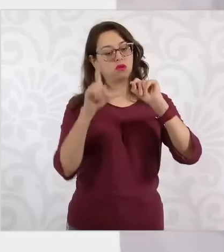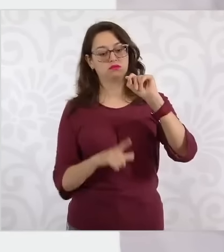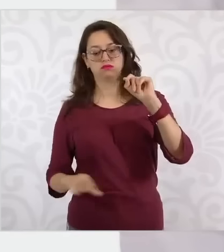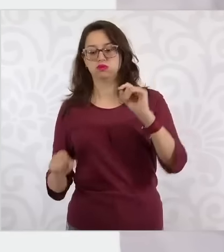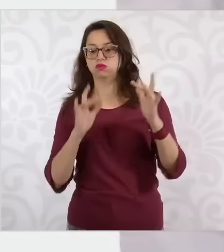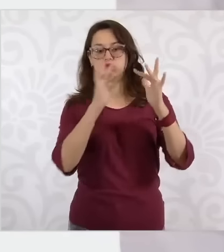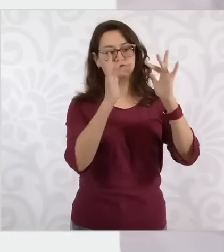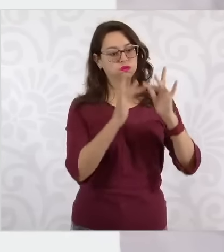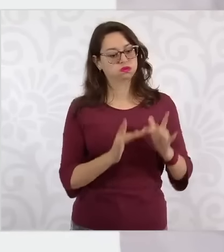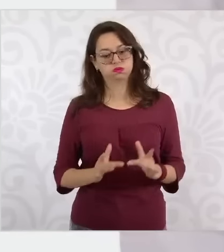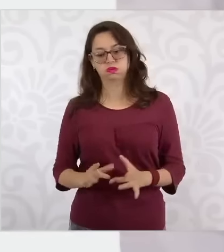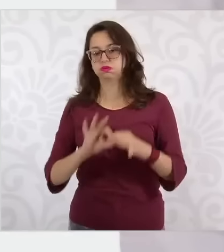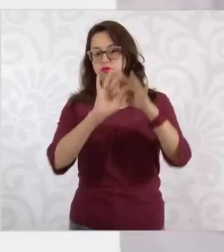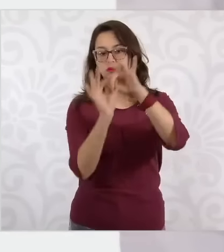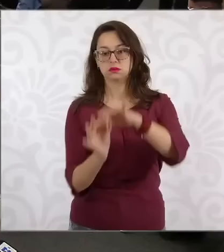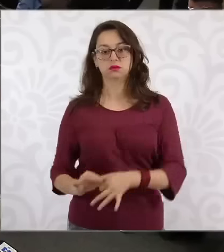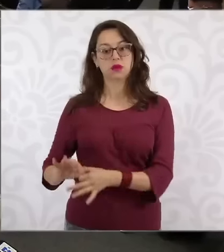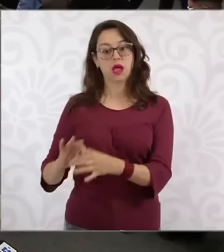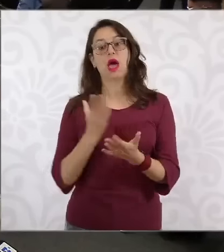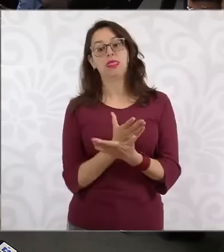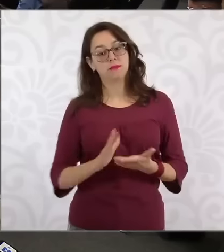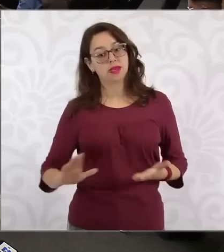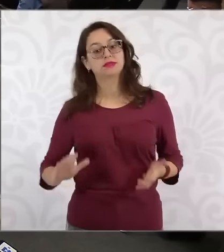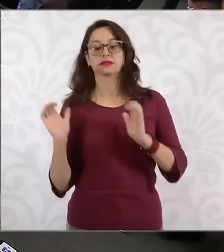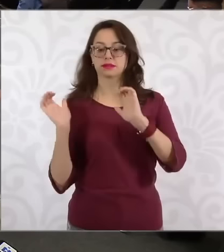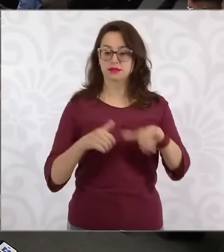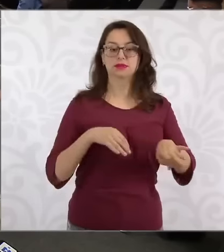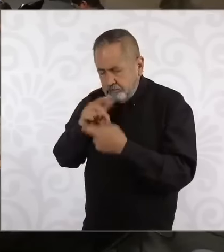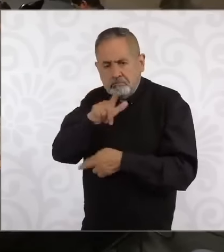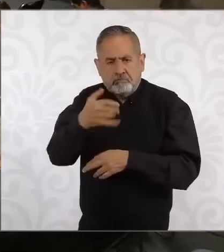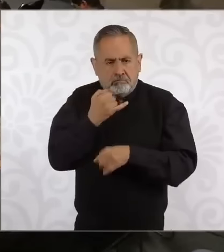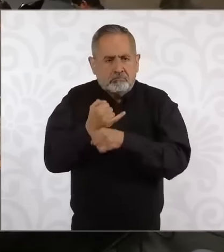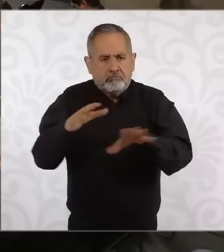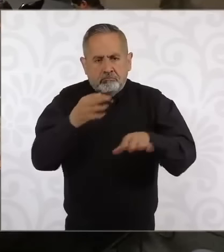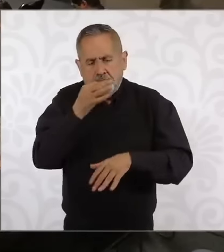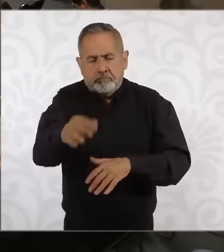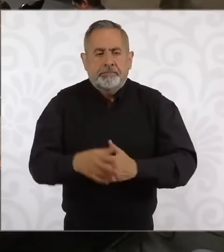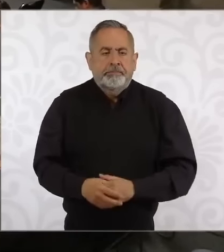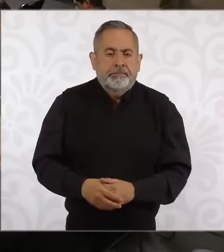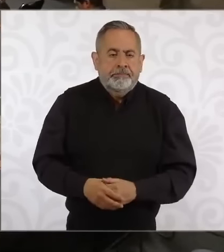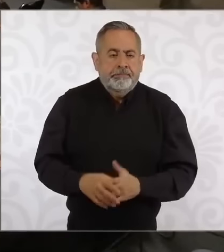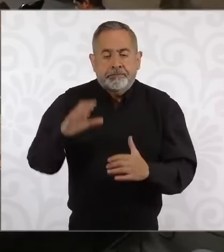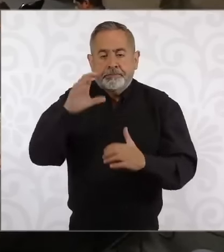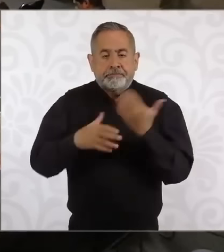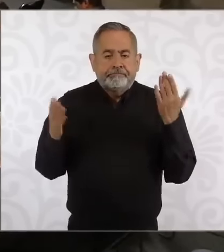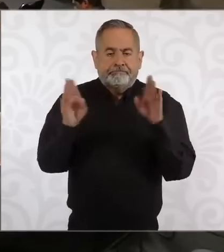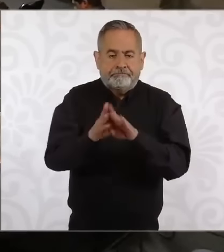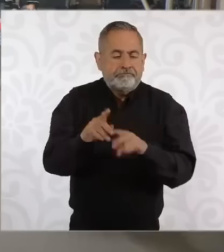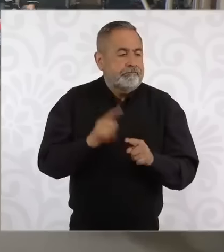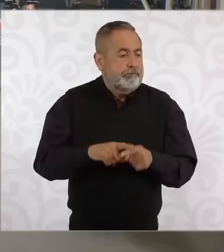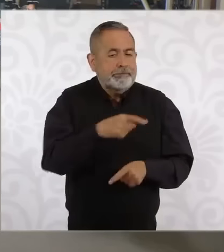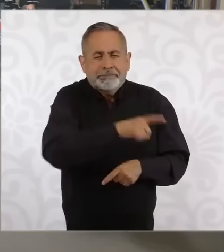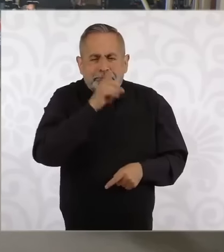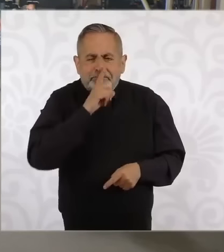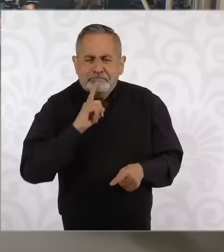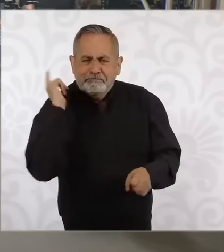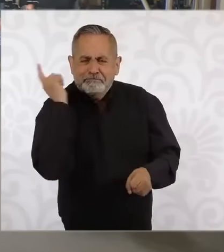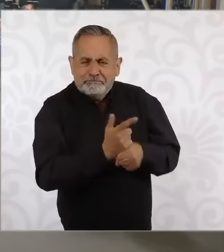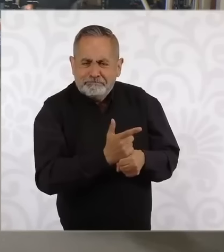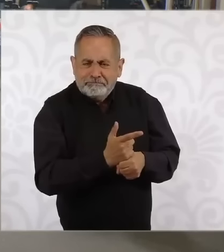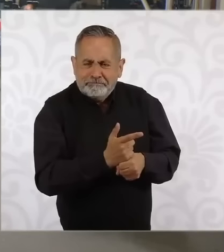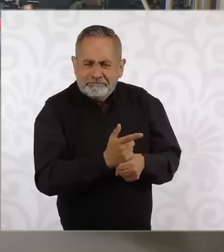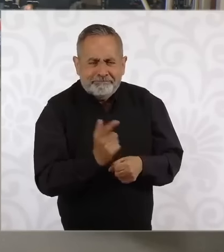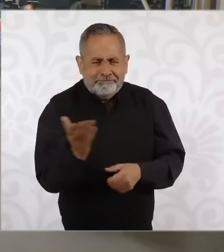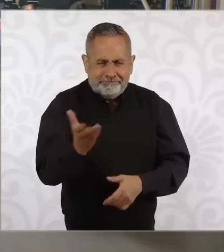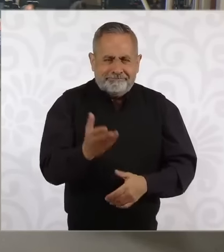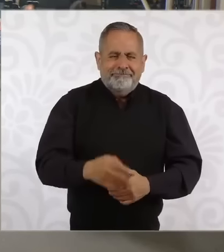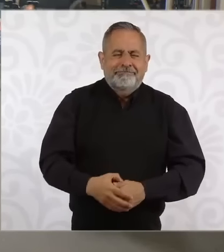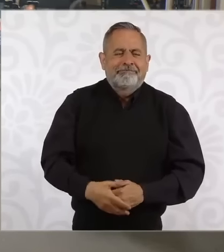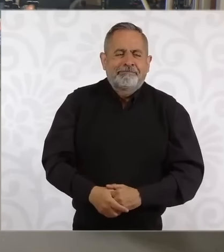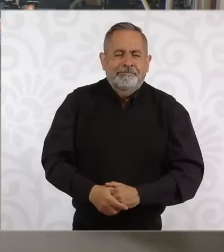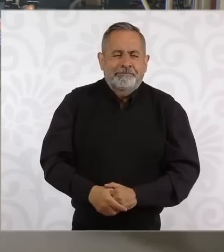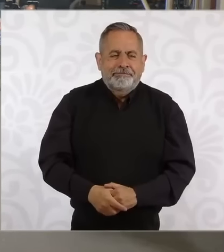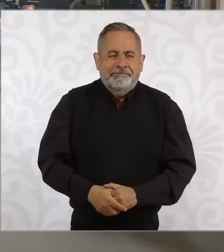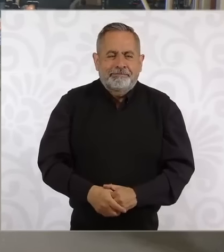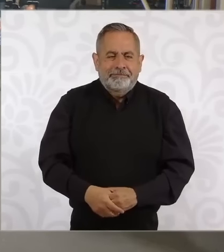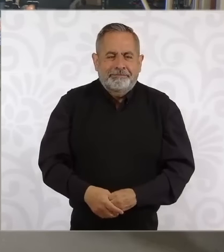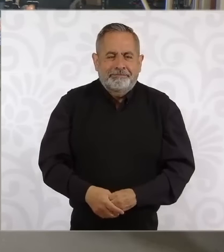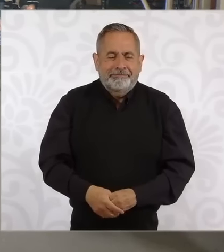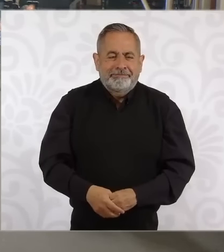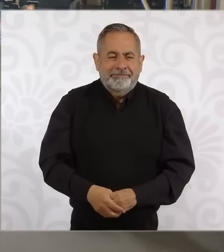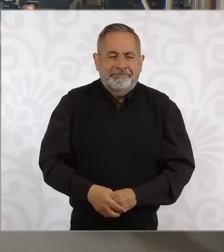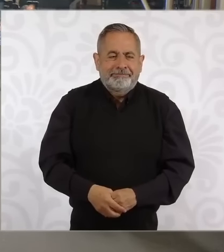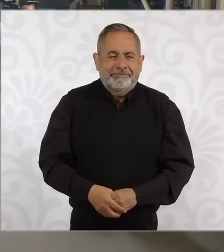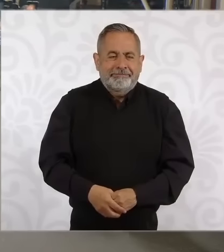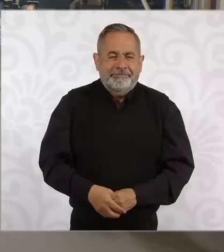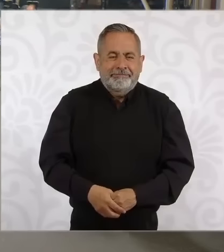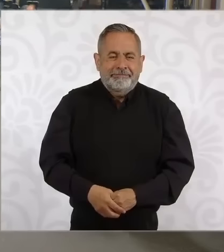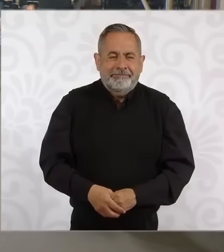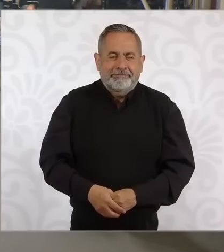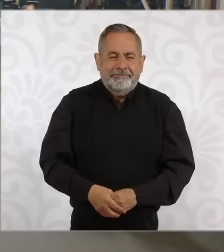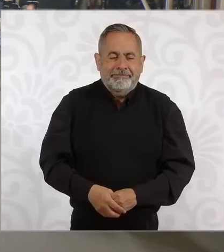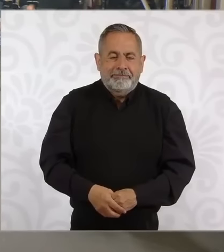empleos que se generan. Eh, gracias, presidenta. Cerramos. Vamos con el detector de mentiras.